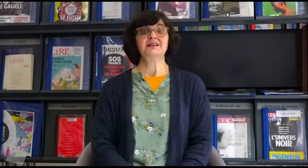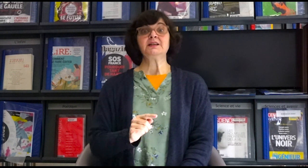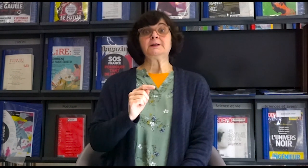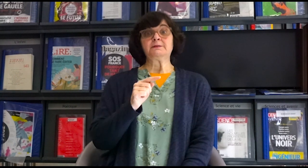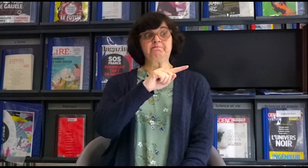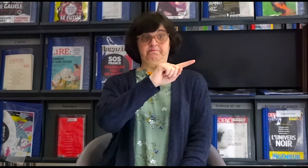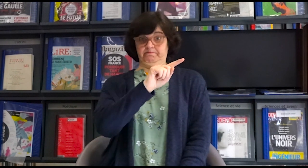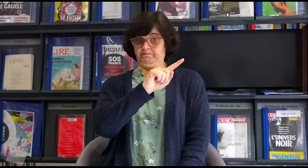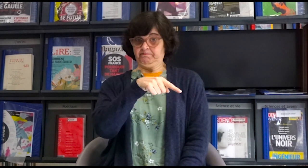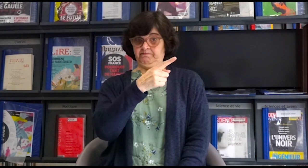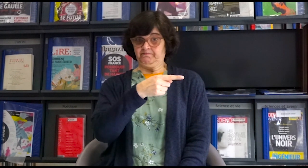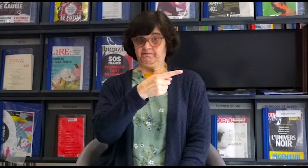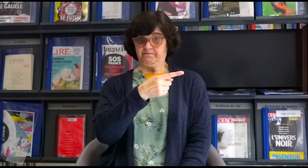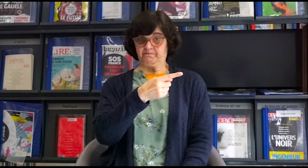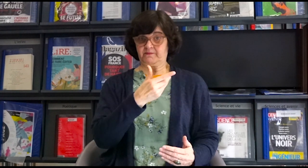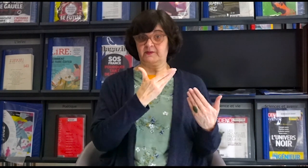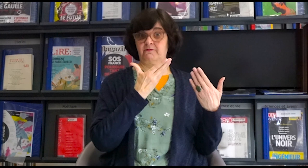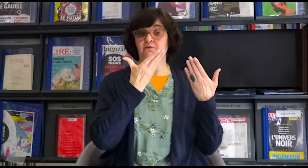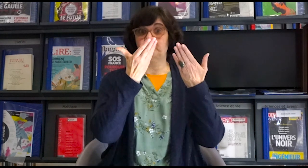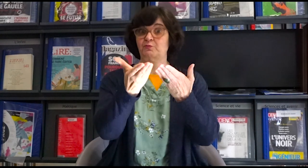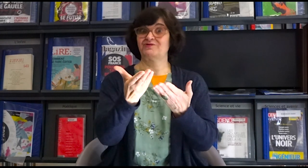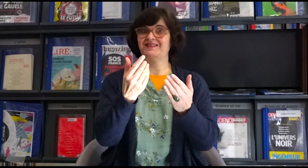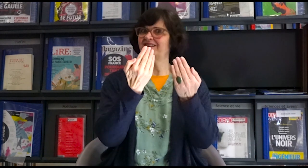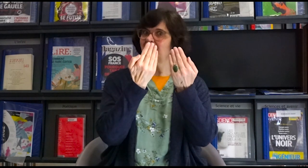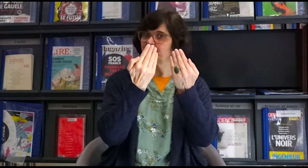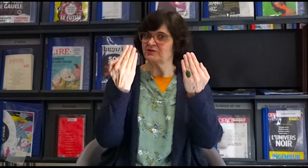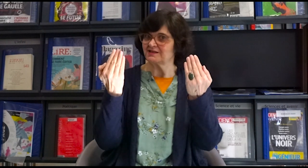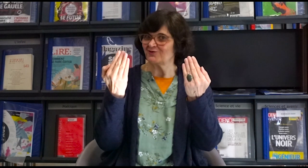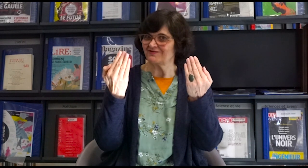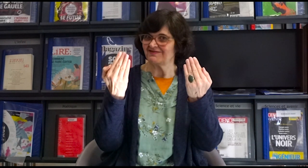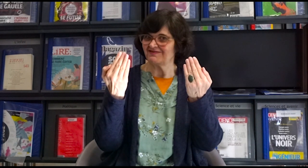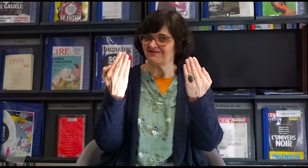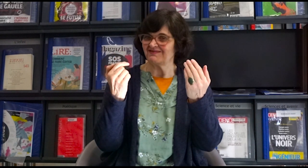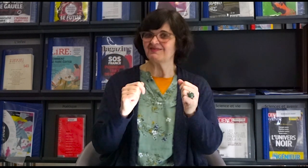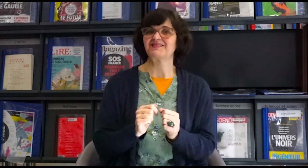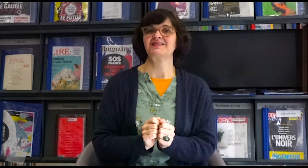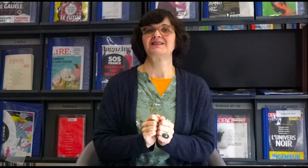Cette exposition vous proposera...